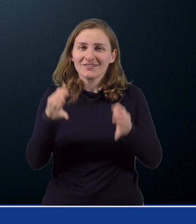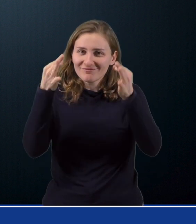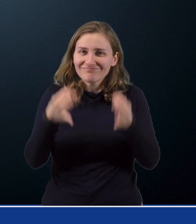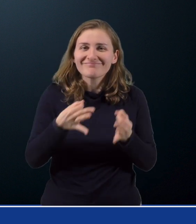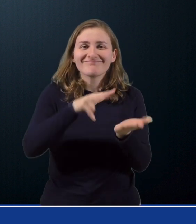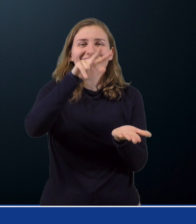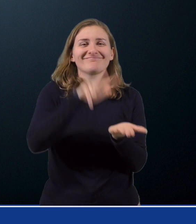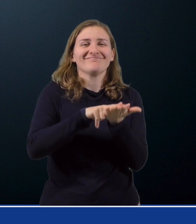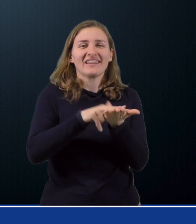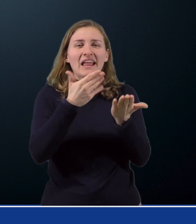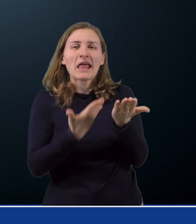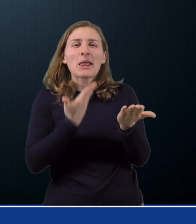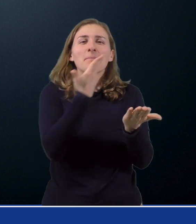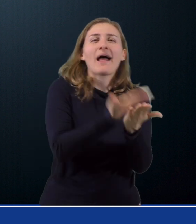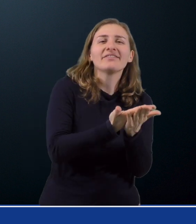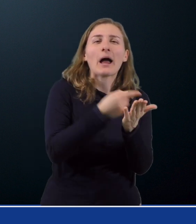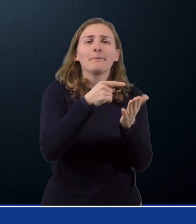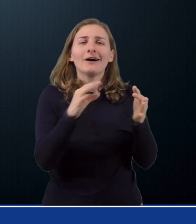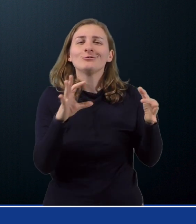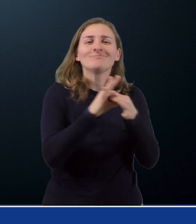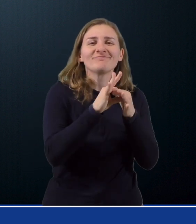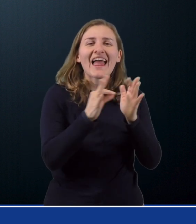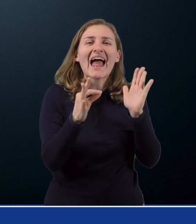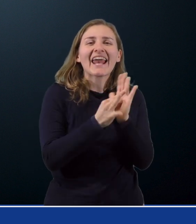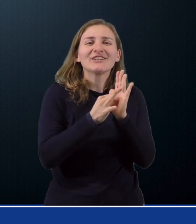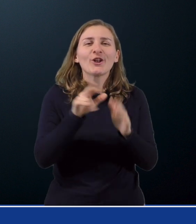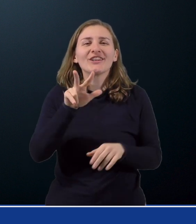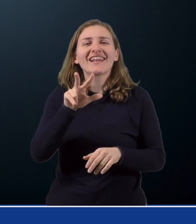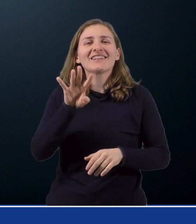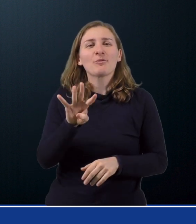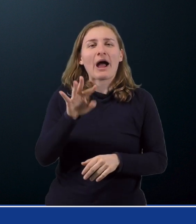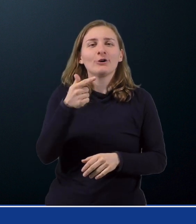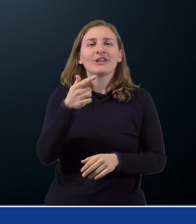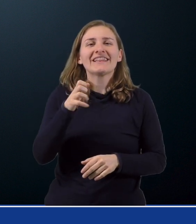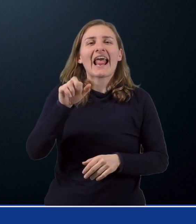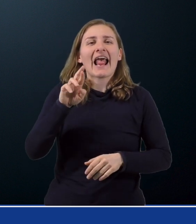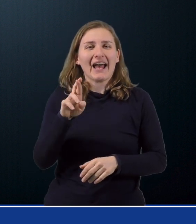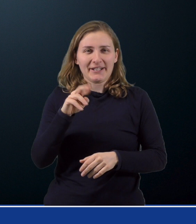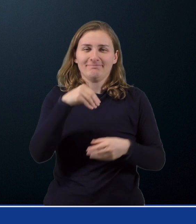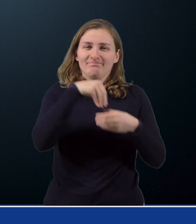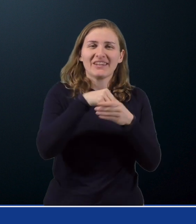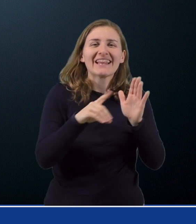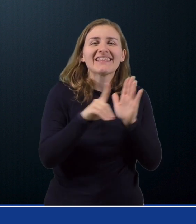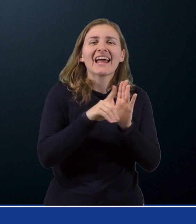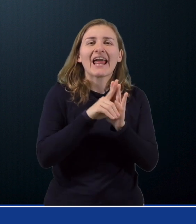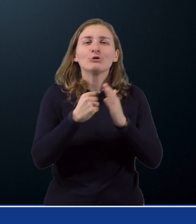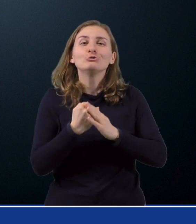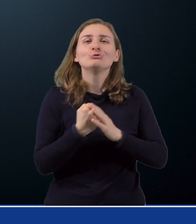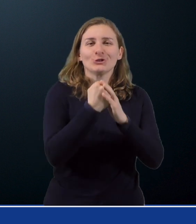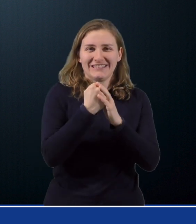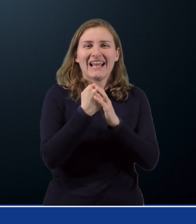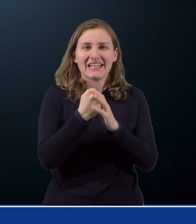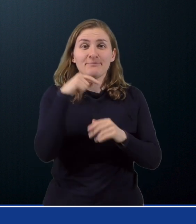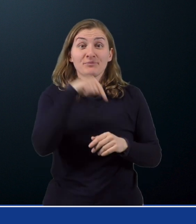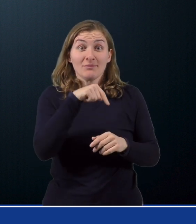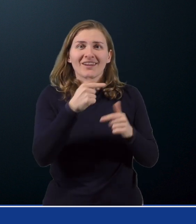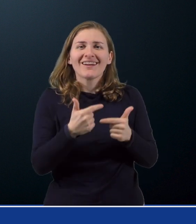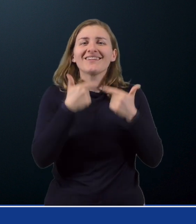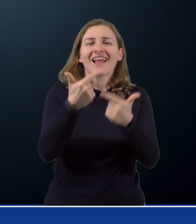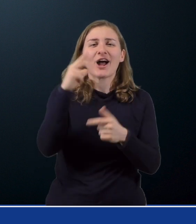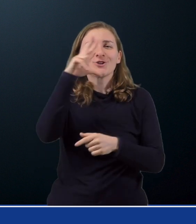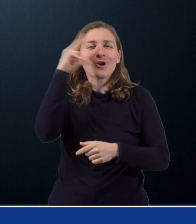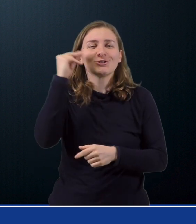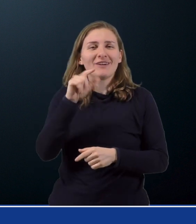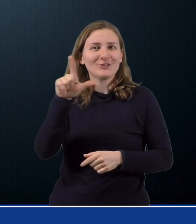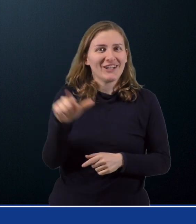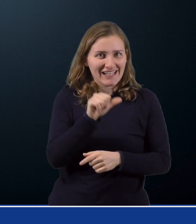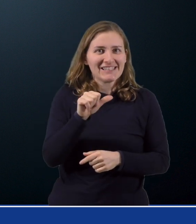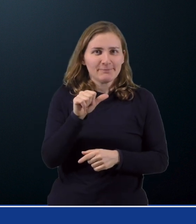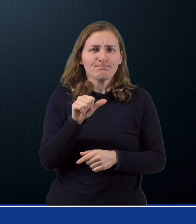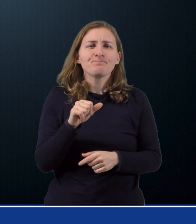ha approvato in via definitiva un emendamento all’art. 34-ter del Decreto Sostegni – l’articolo che riconosce la Lingua dei Segni Italiana